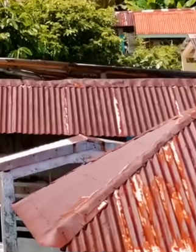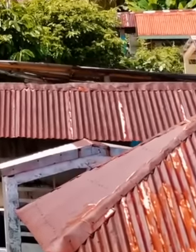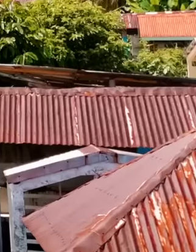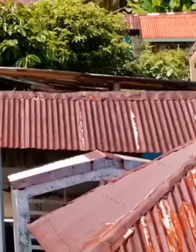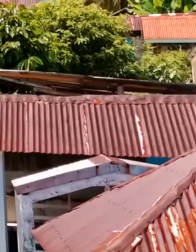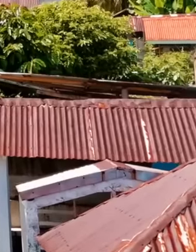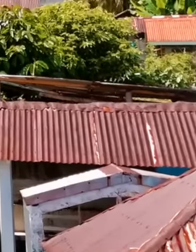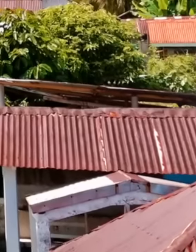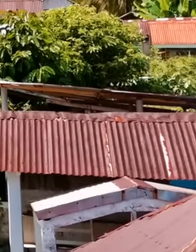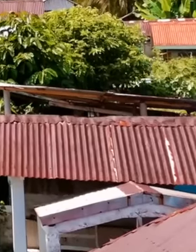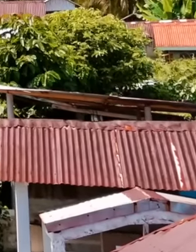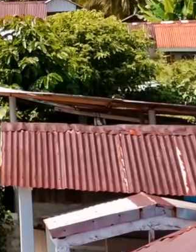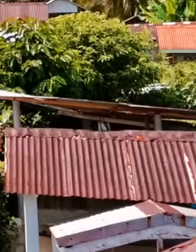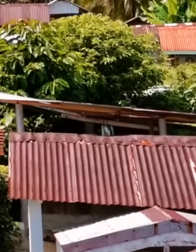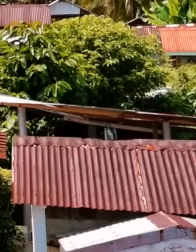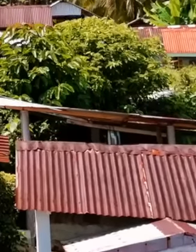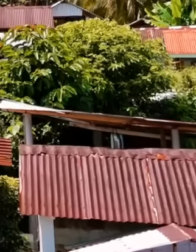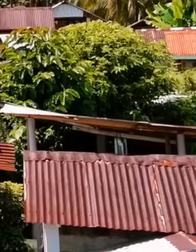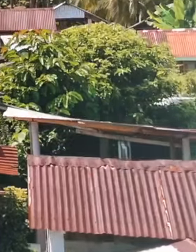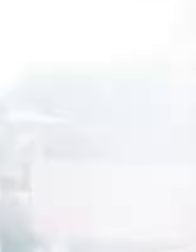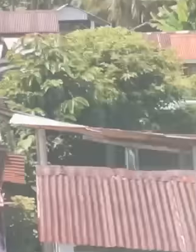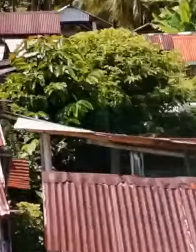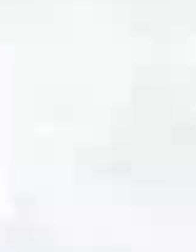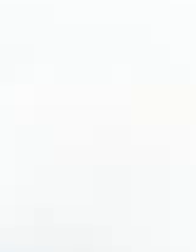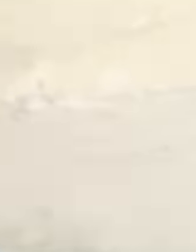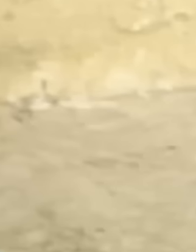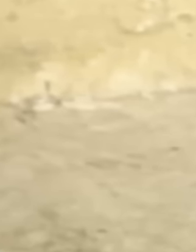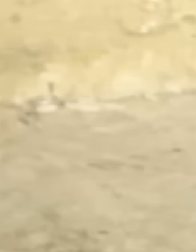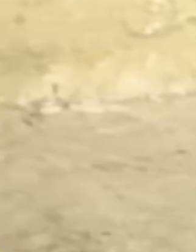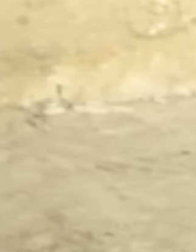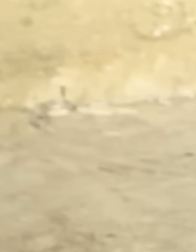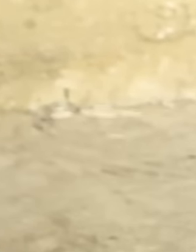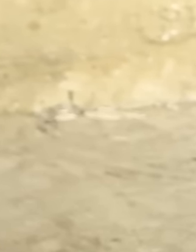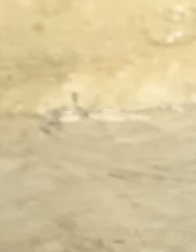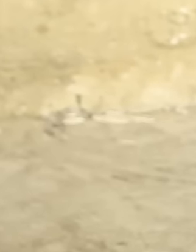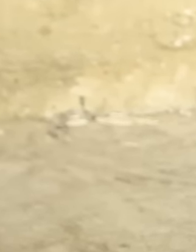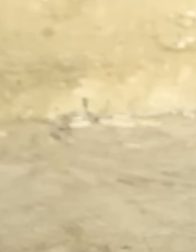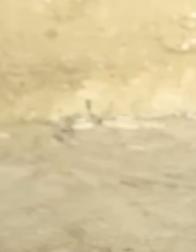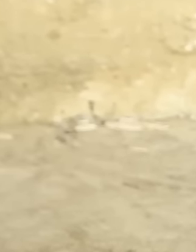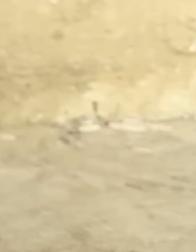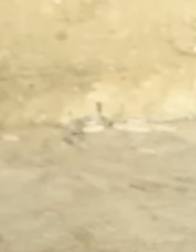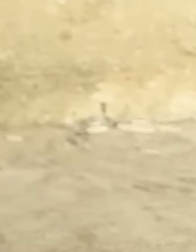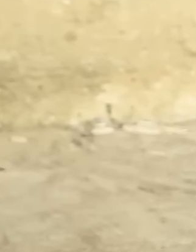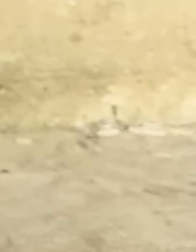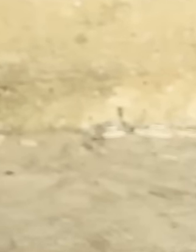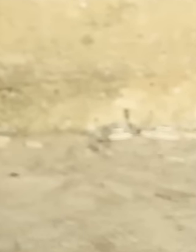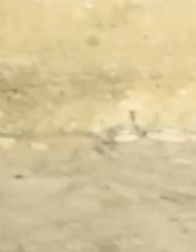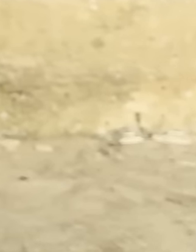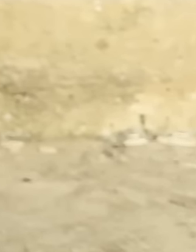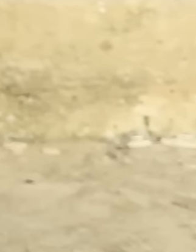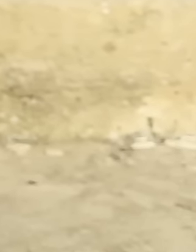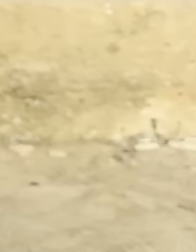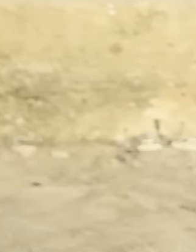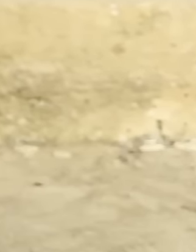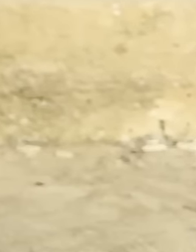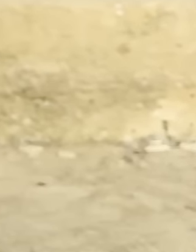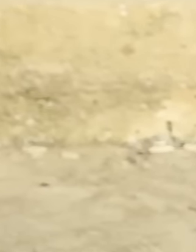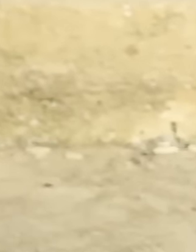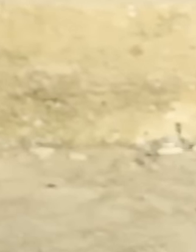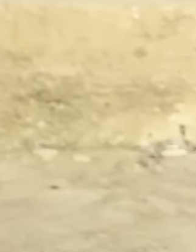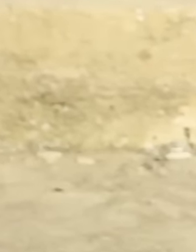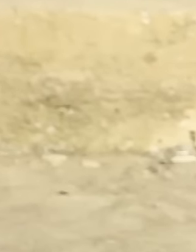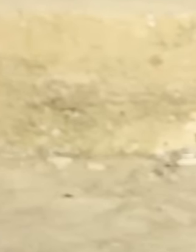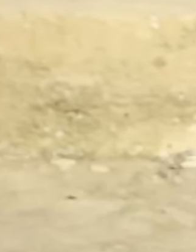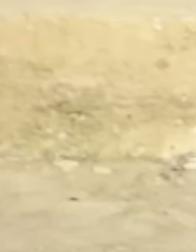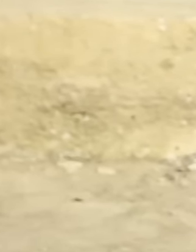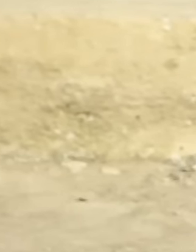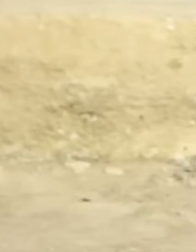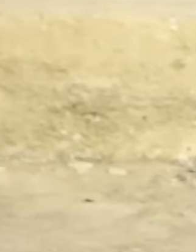momento con este nuevo decreto la presidenta de México Claudia sha reconoce los derechos